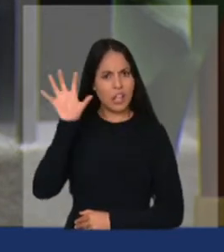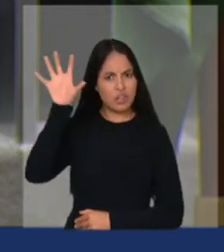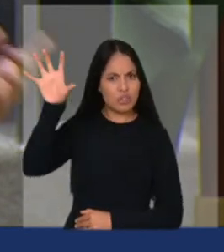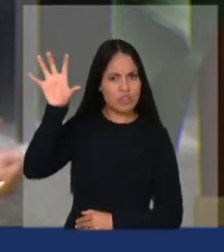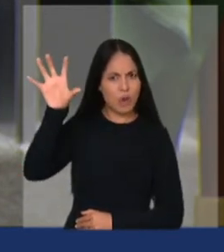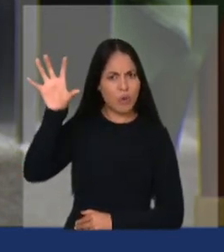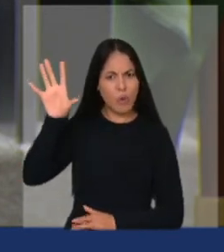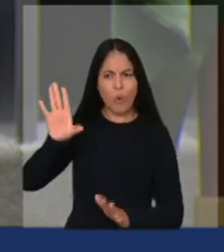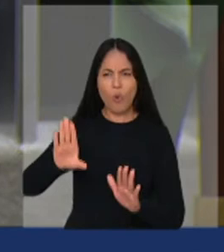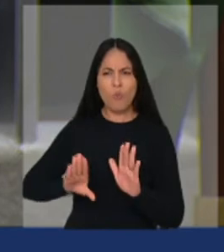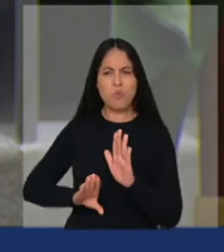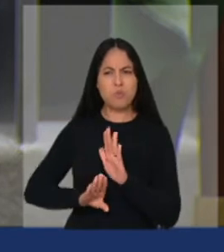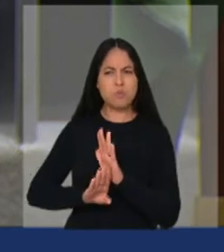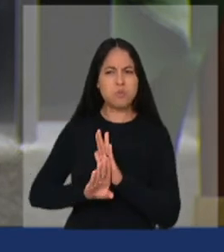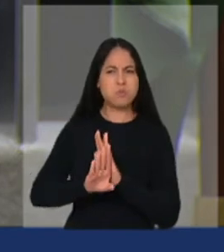SURPREENDIDO, NÓS LÁ DE PERNAMBUCO, SEMANA PASSADA,